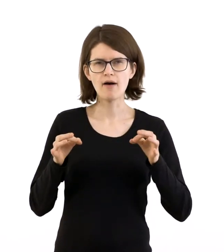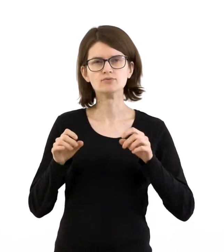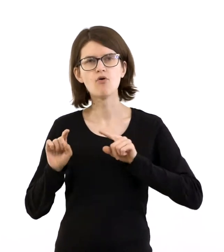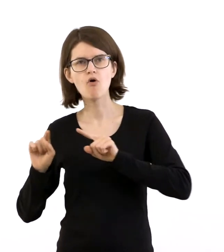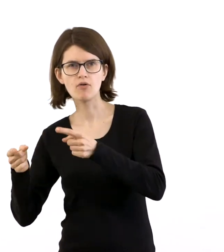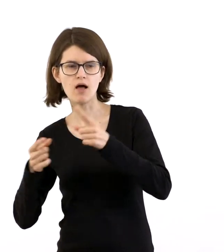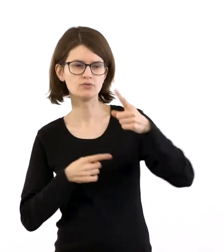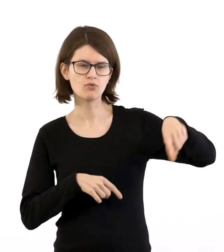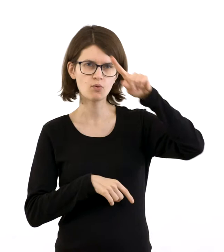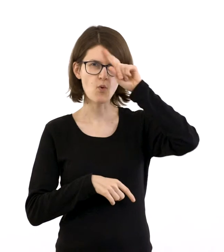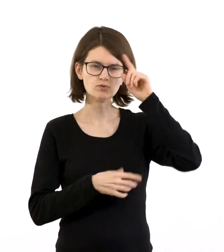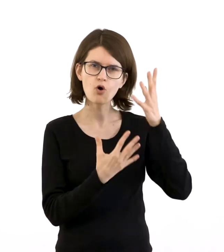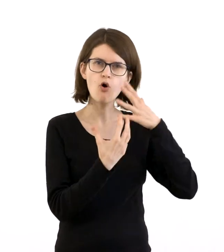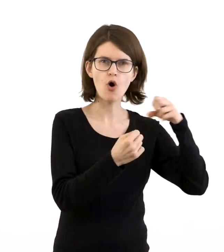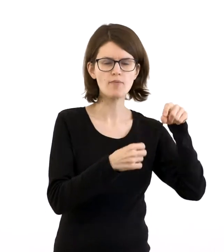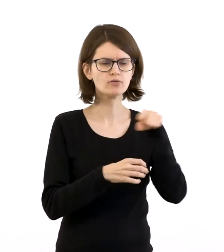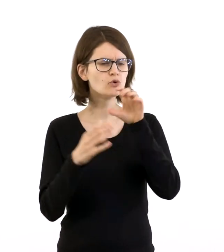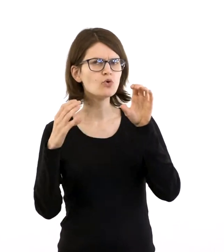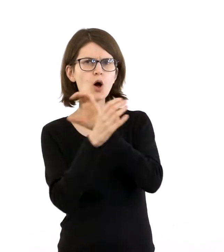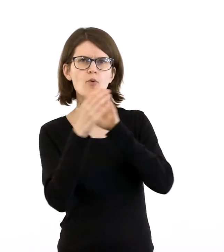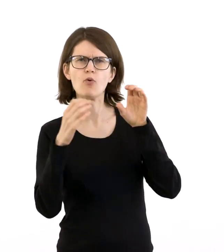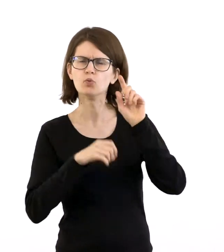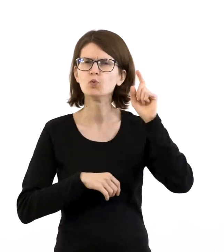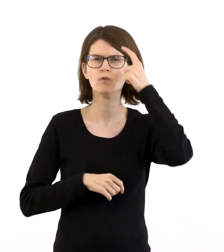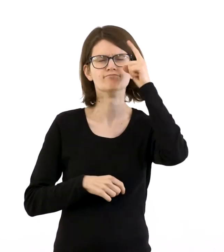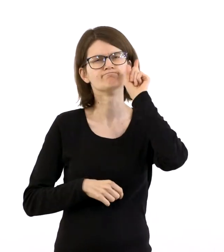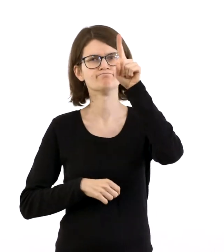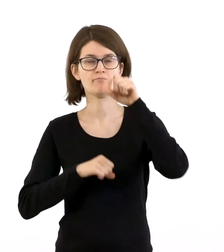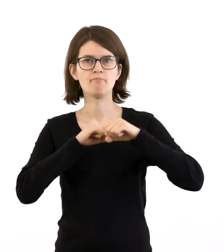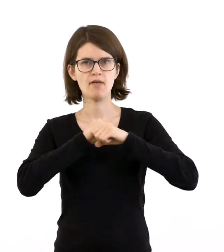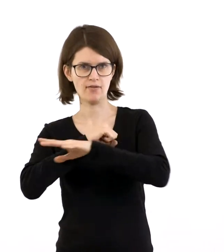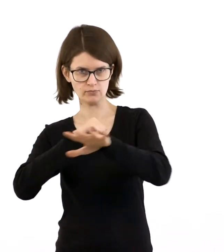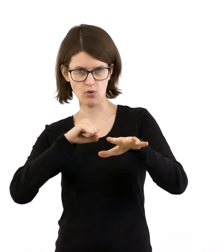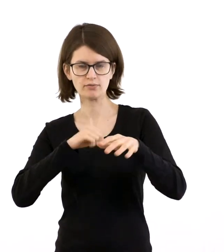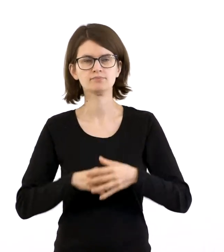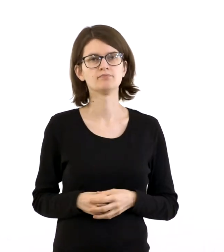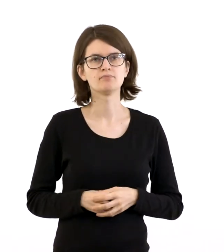Obecnie media społecznościowe (social media) stają się głównym kanałem komunikacji pomiędzy organizacją a jej odbiorcami.